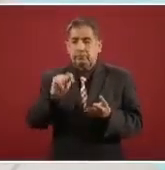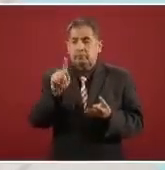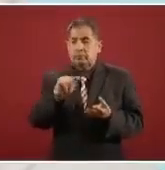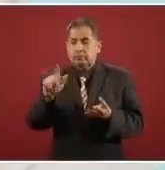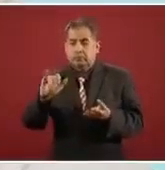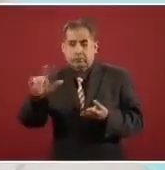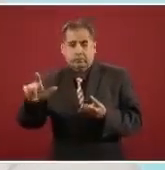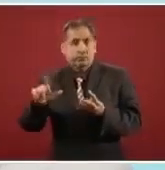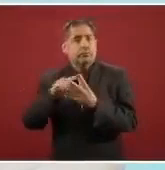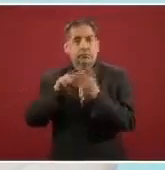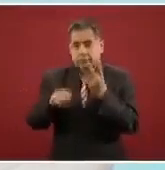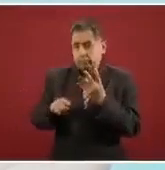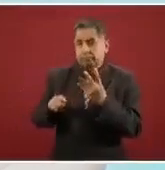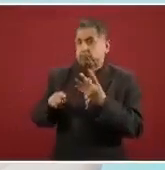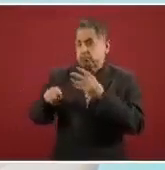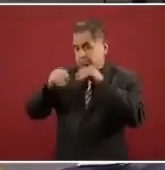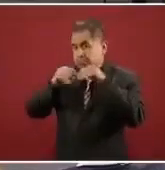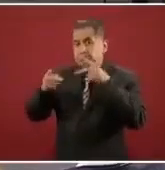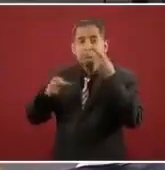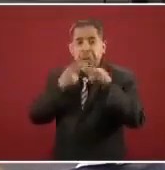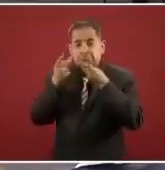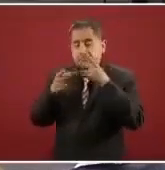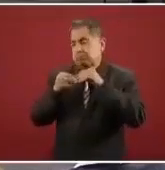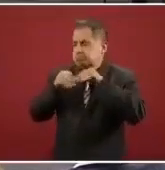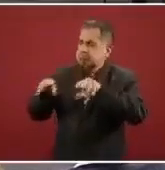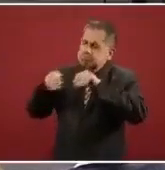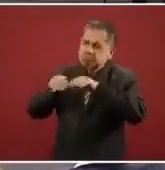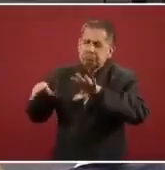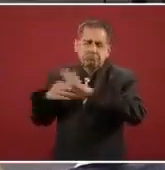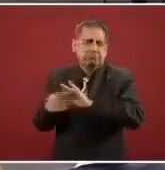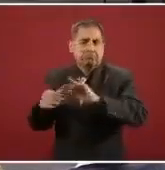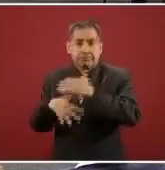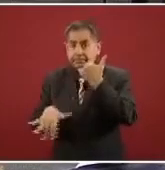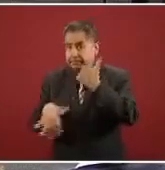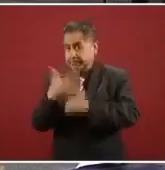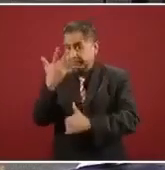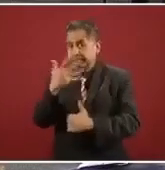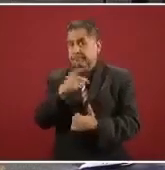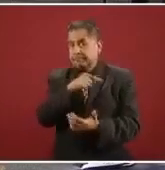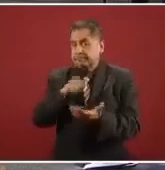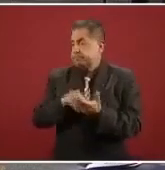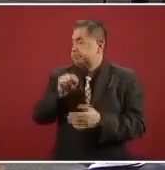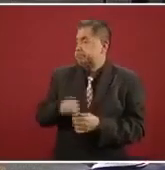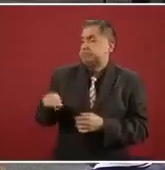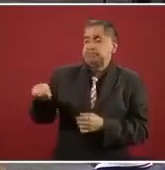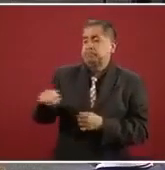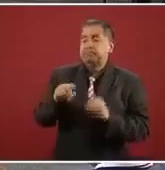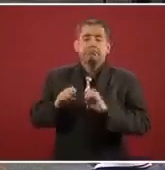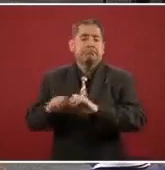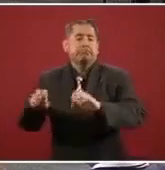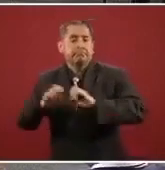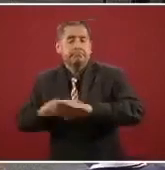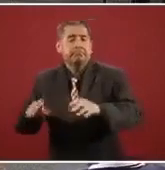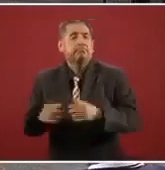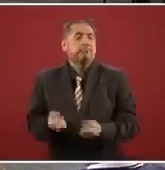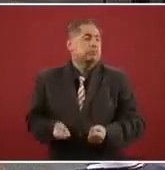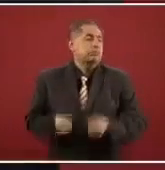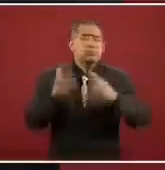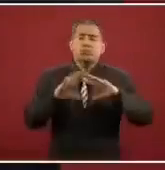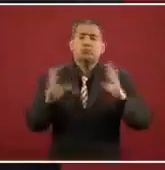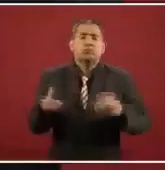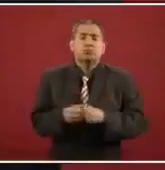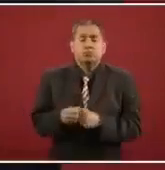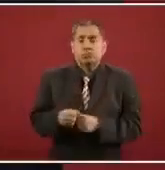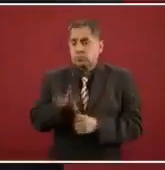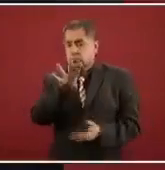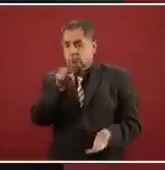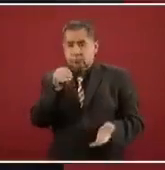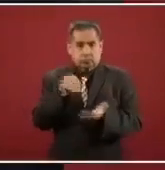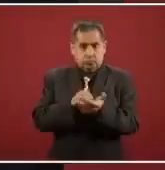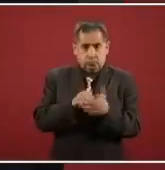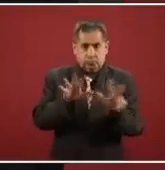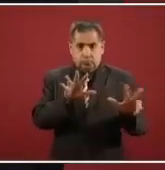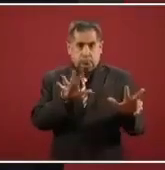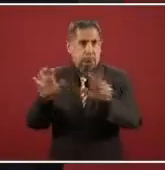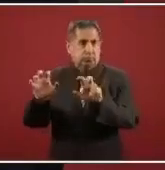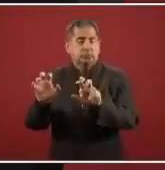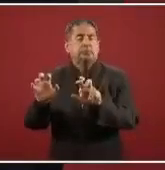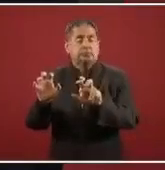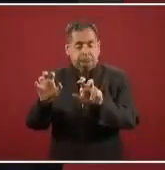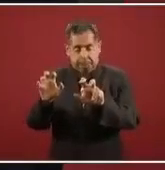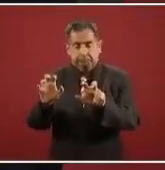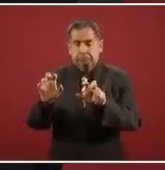En estas 15 asambleas regionales informativas participaron alrededor de cuatro mil 800 autoridades